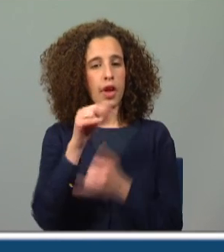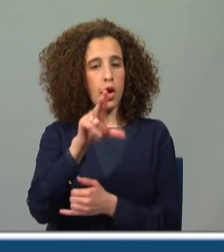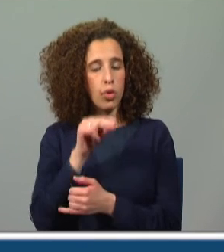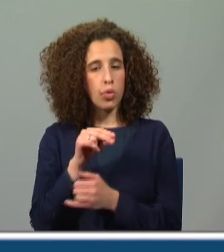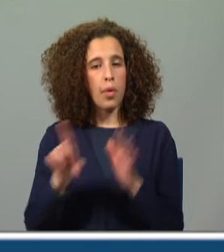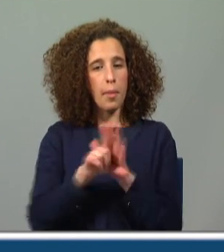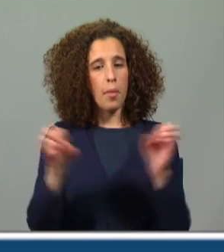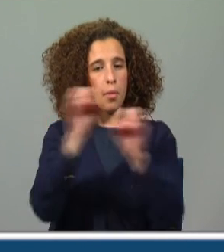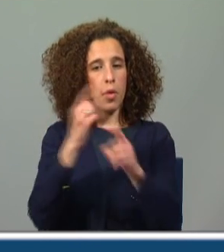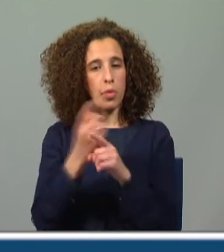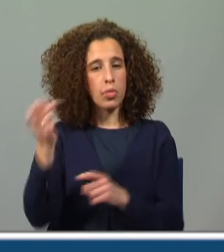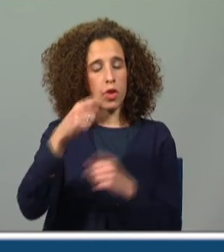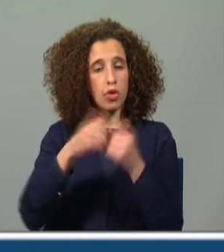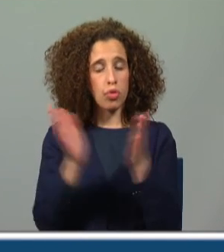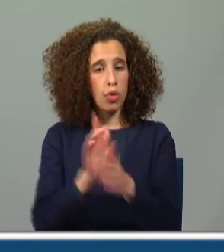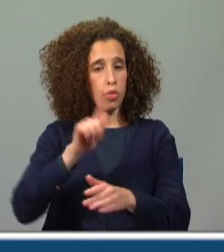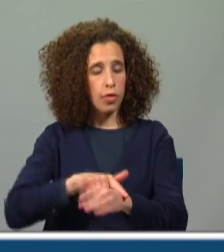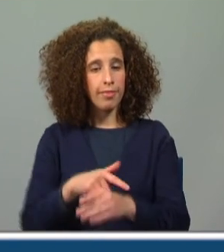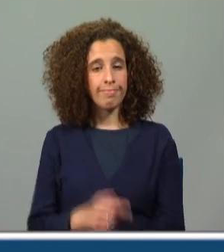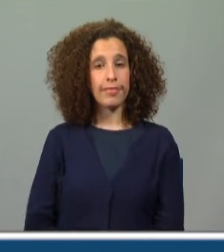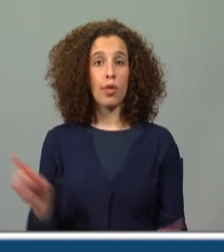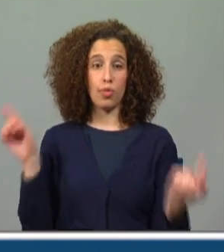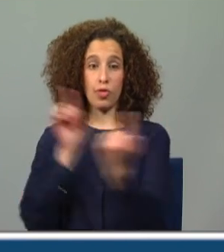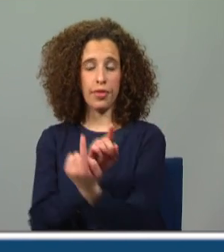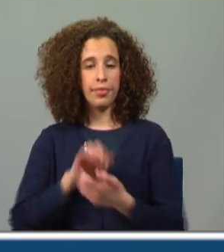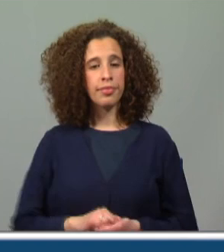clandestina porque acontece a todo o momento não é exatamente o oposto e por 秘密，因為它發生在整個時刻並不完全相反，因為